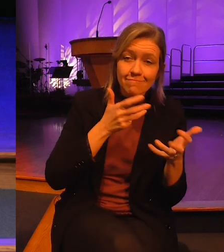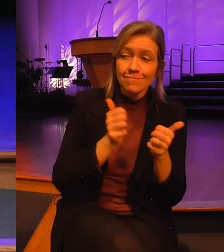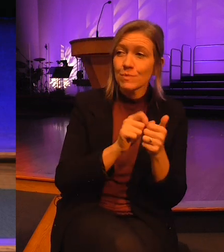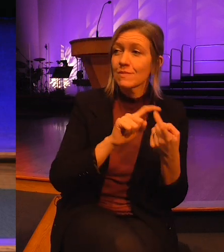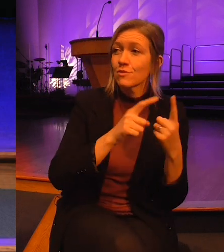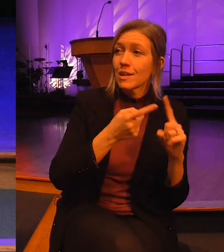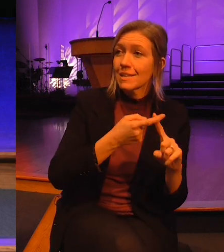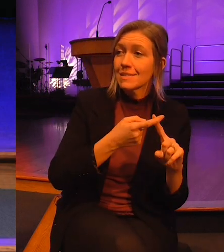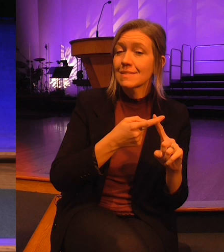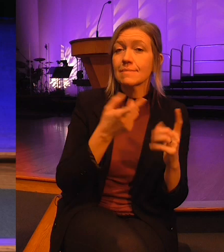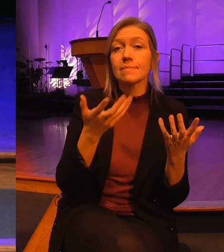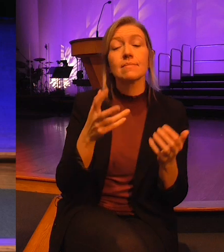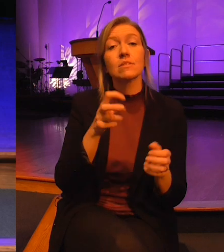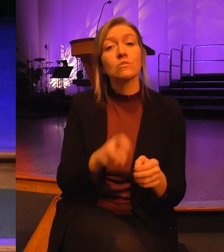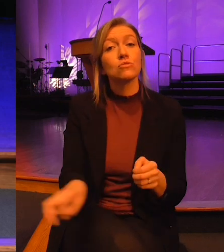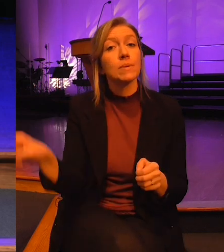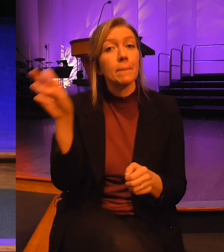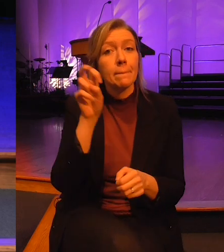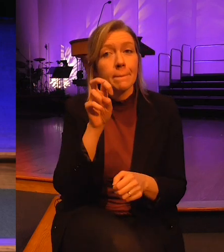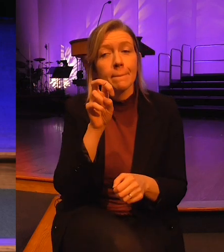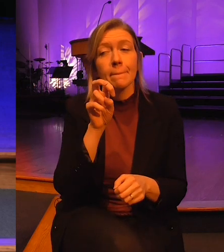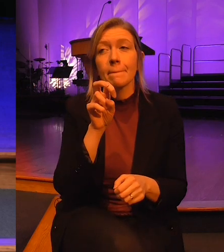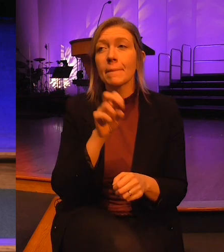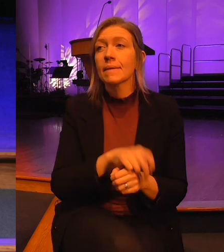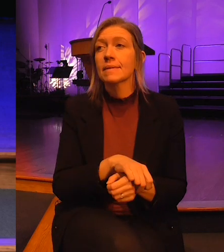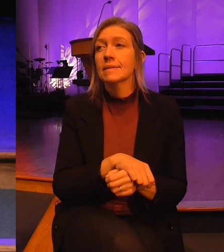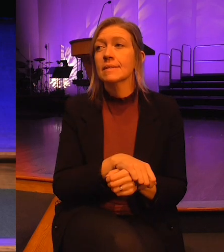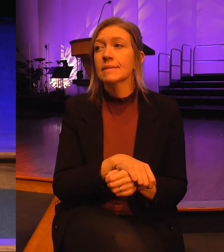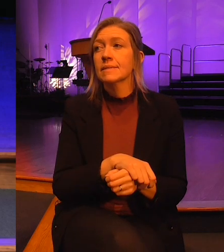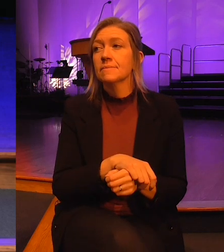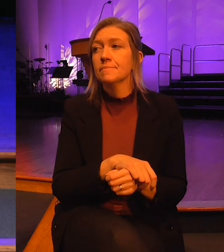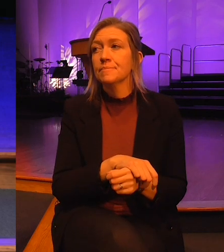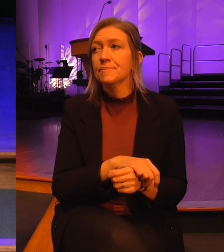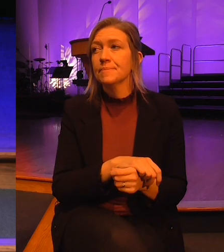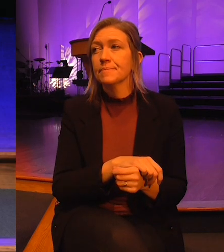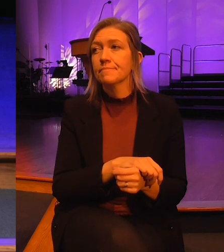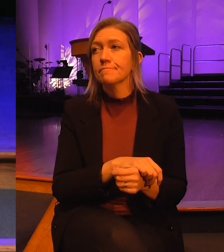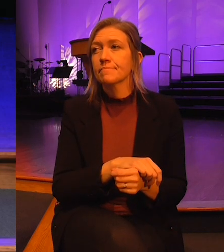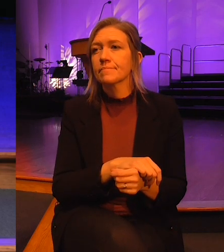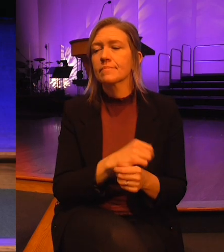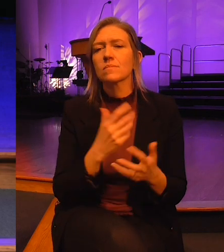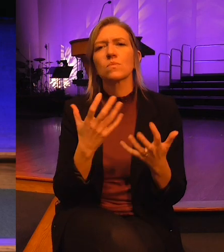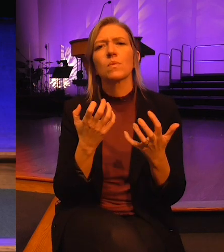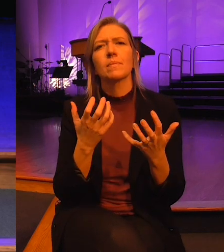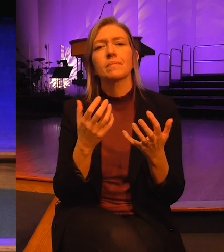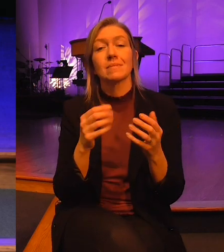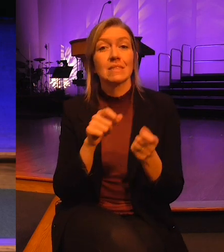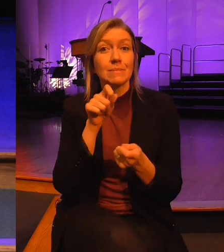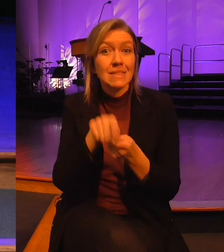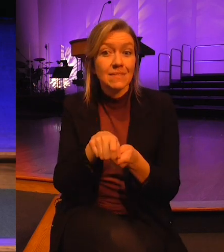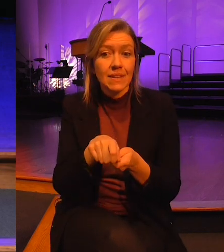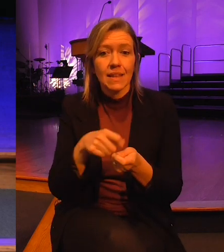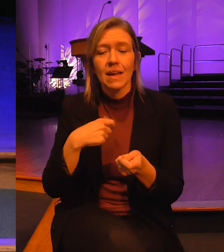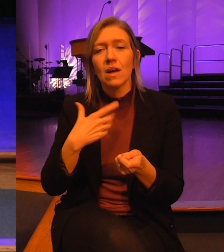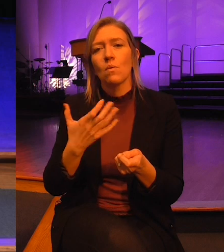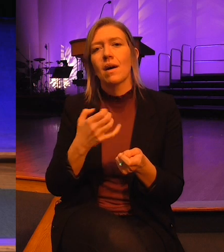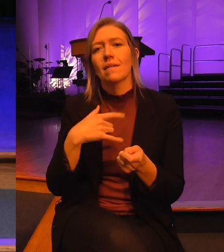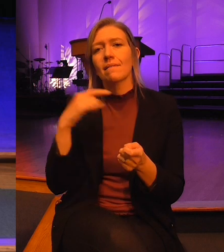viaje. Quiero específicamente llevar a mis hermanas a Colorado para esparcir cenizas